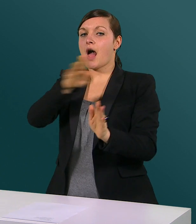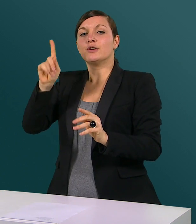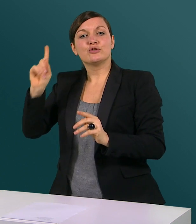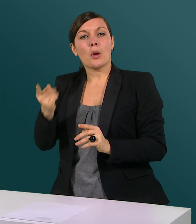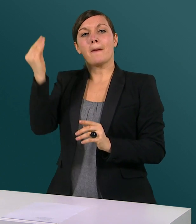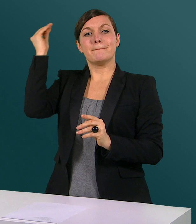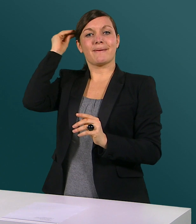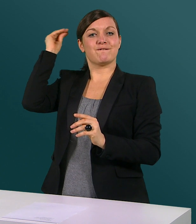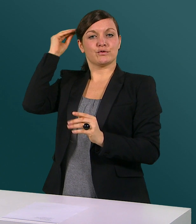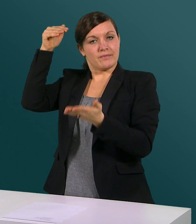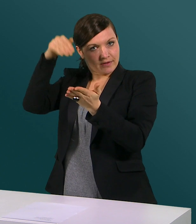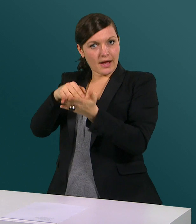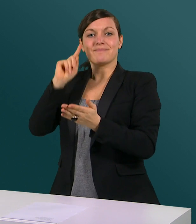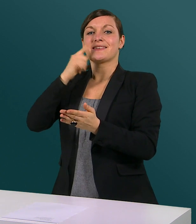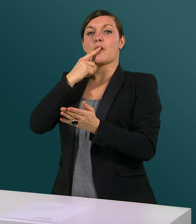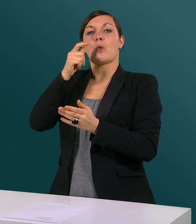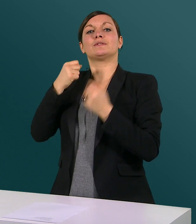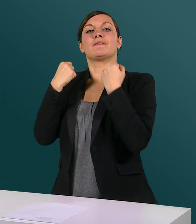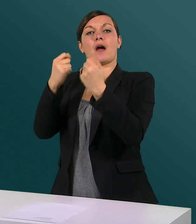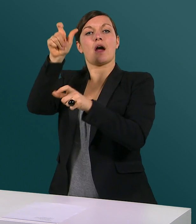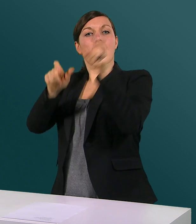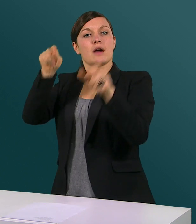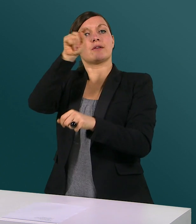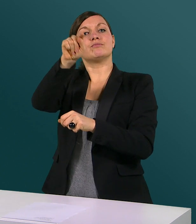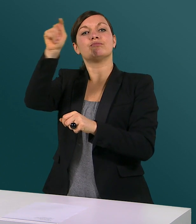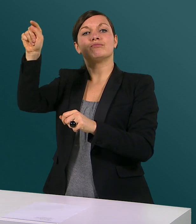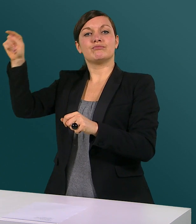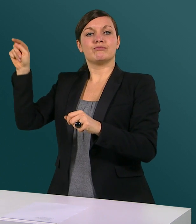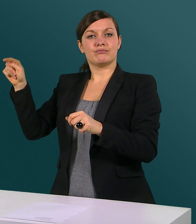allen bewusst zu machen dass da und dort gehörlose Fahrer anzutreffen sind.